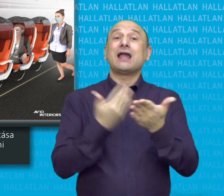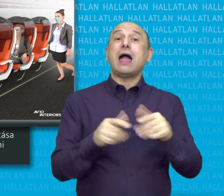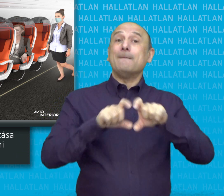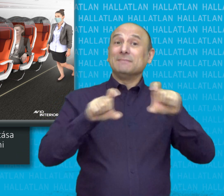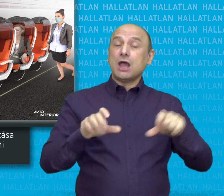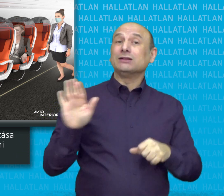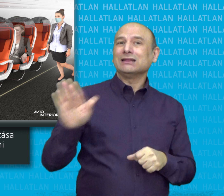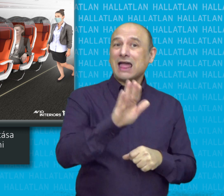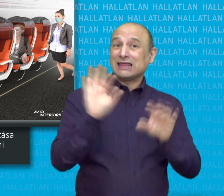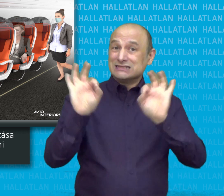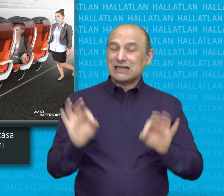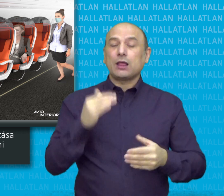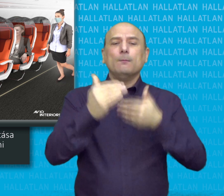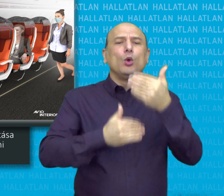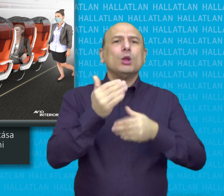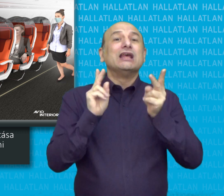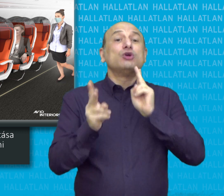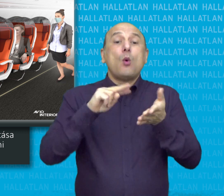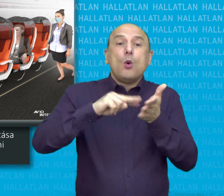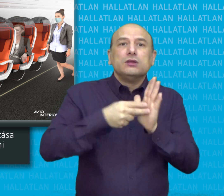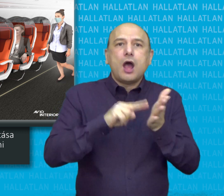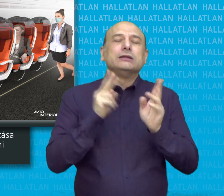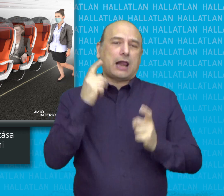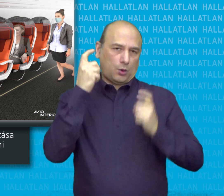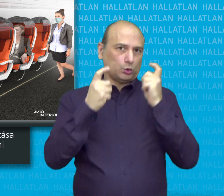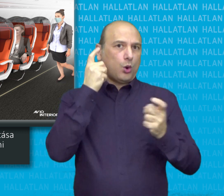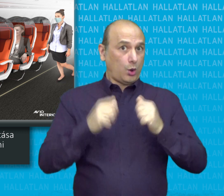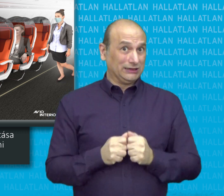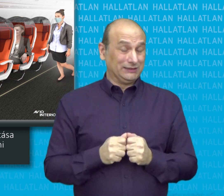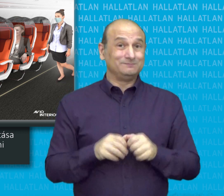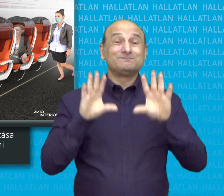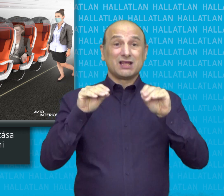A légitársaságoknak át kell gondolniuk a működésüket, főleg úgy,